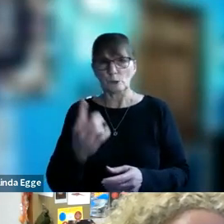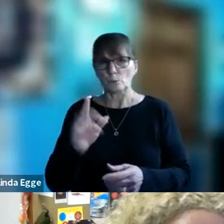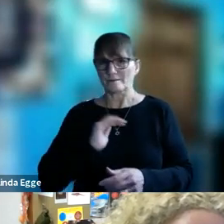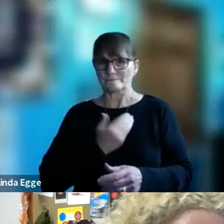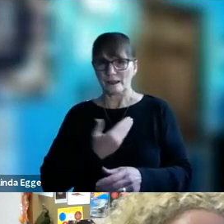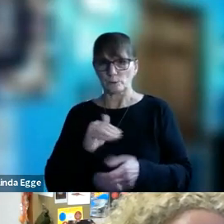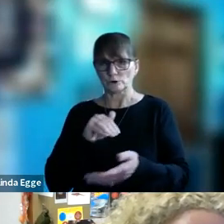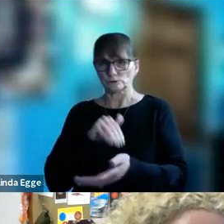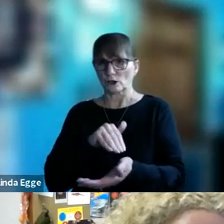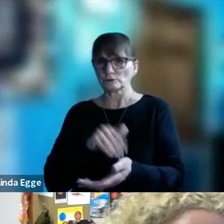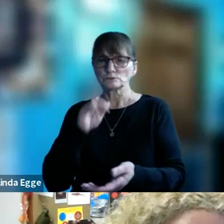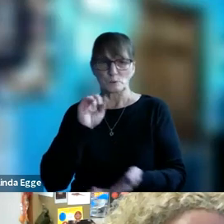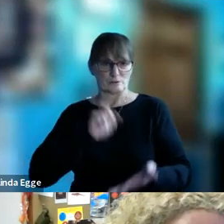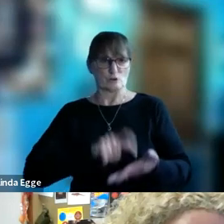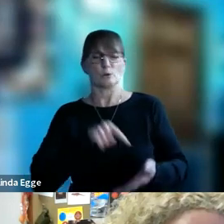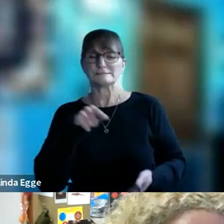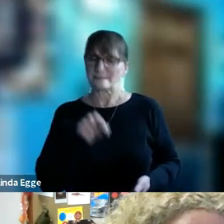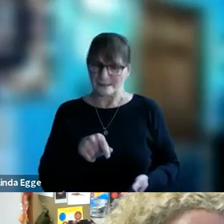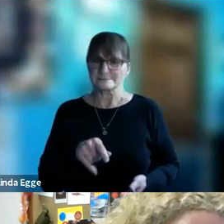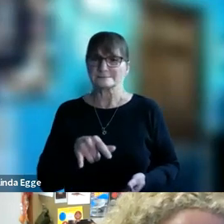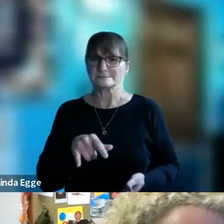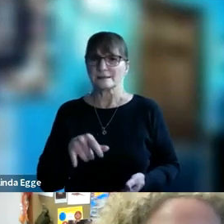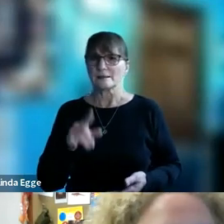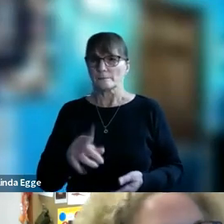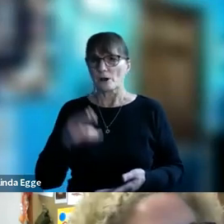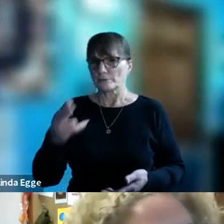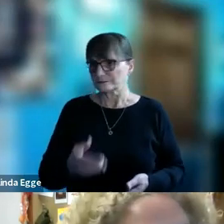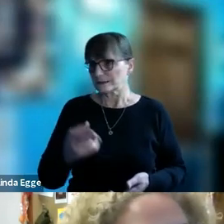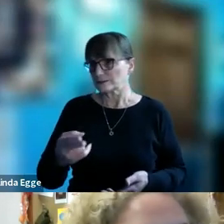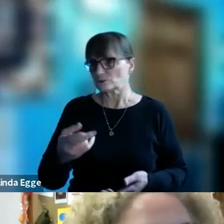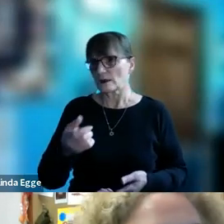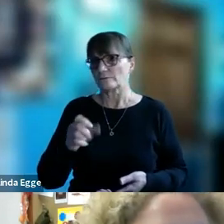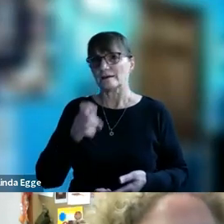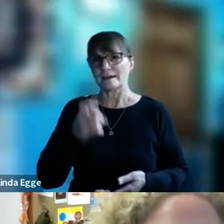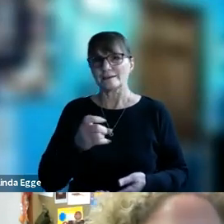Como que sí vemos esto, pero hay un historial de X y y Z en marcha.